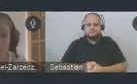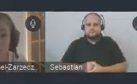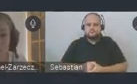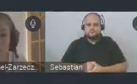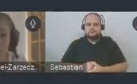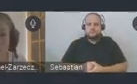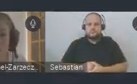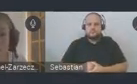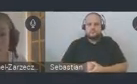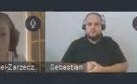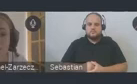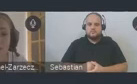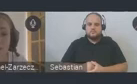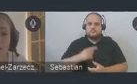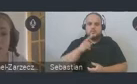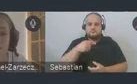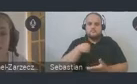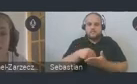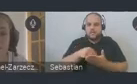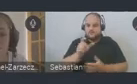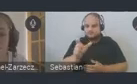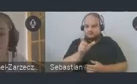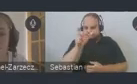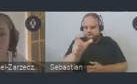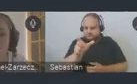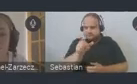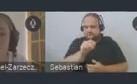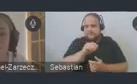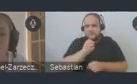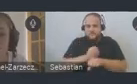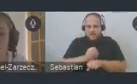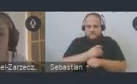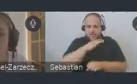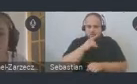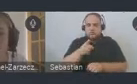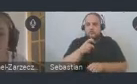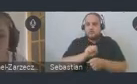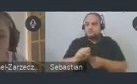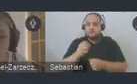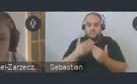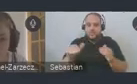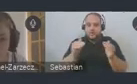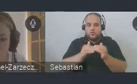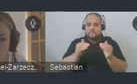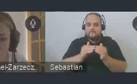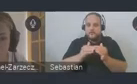Zobaczcie: tutaj specjalnie podkreśliłam kolorem pomarańczowym, że to jest zjawisko nierówności społecznych